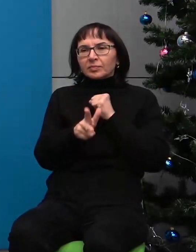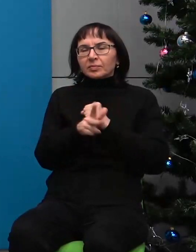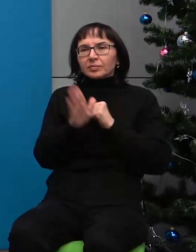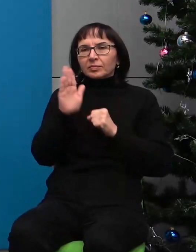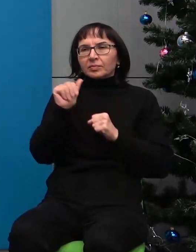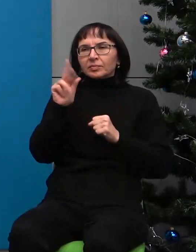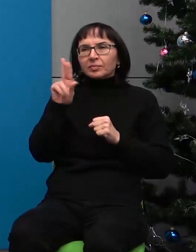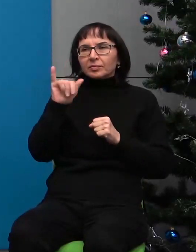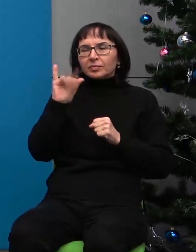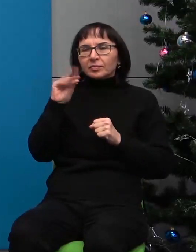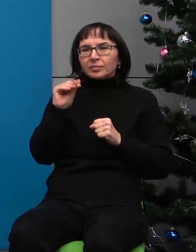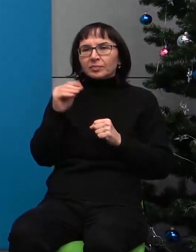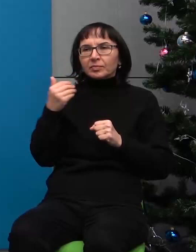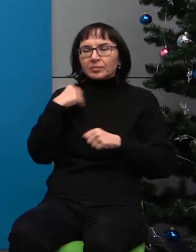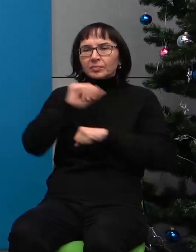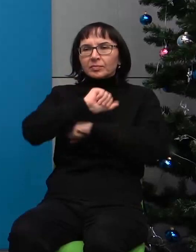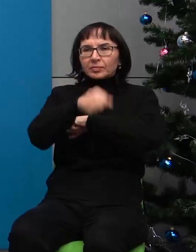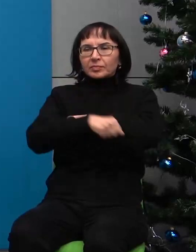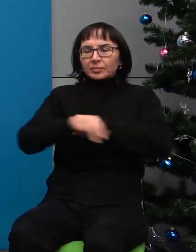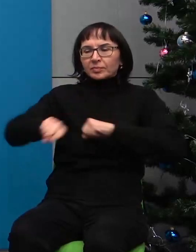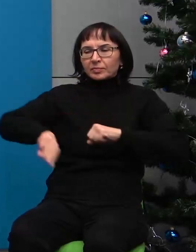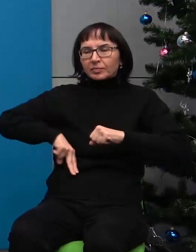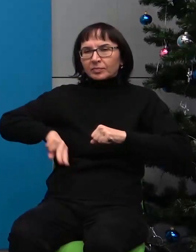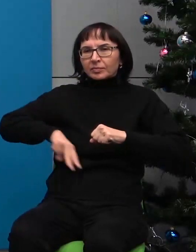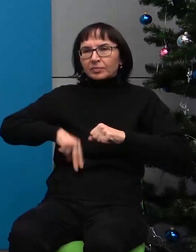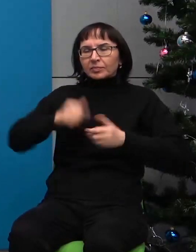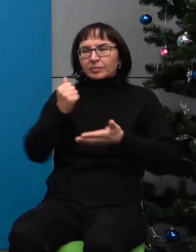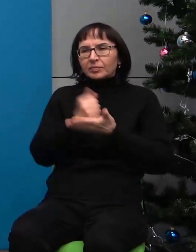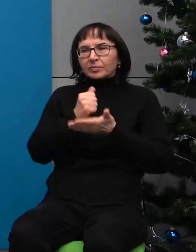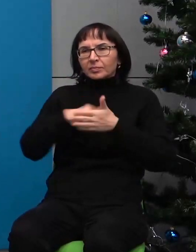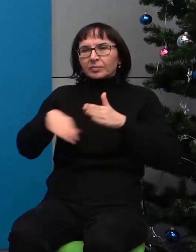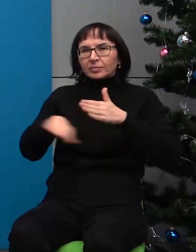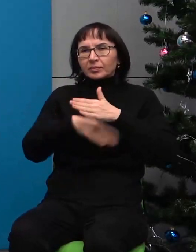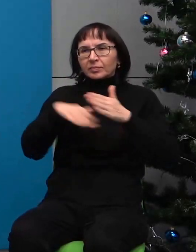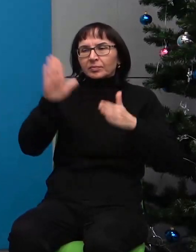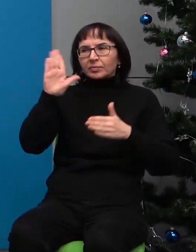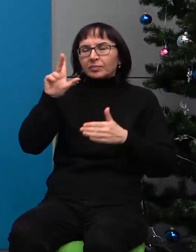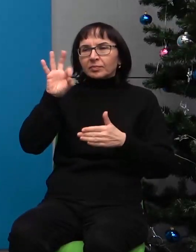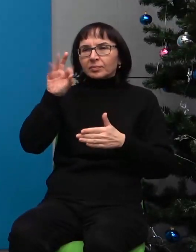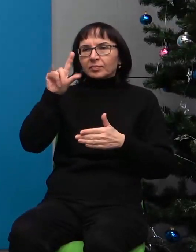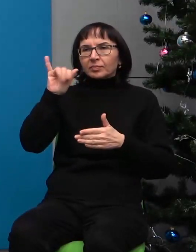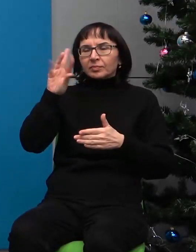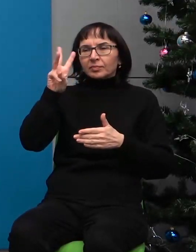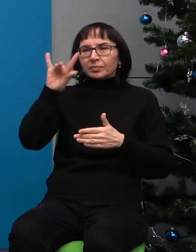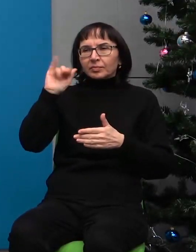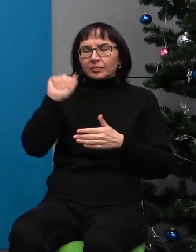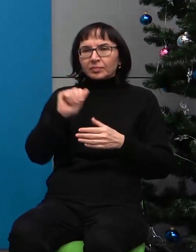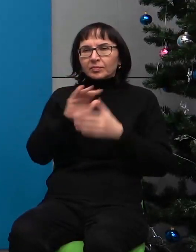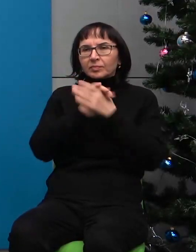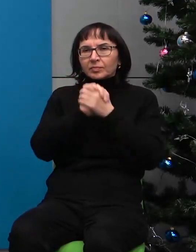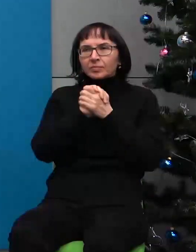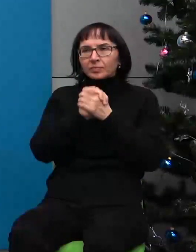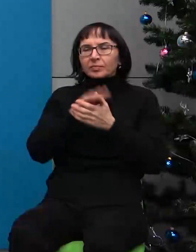wiceministrem spraw wewnętrznych w Boliwii. Że się przyjaźnił z Escobarem.